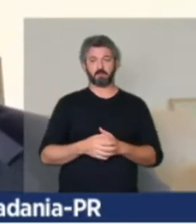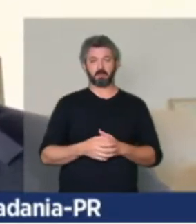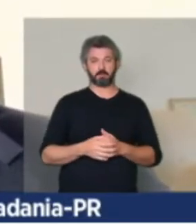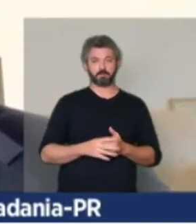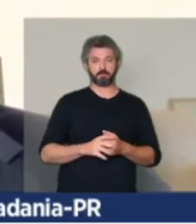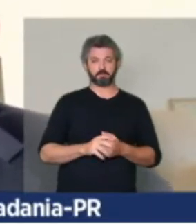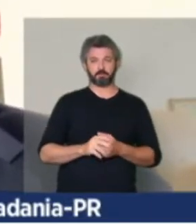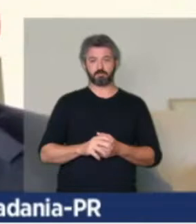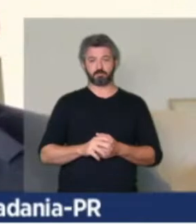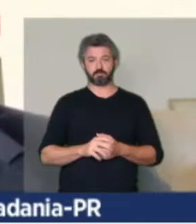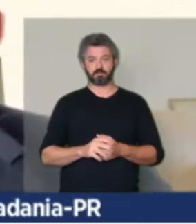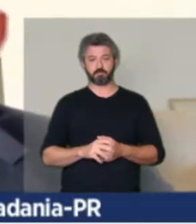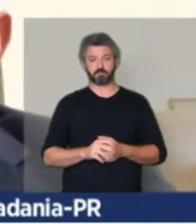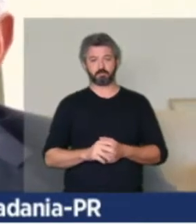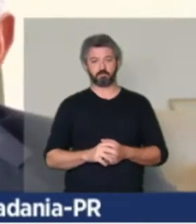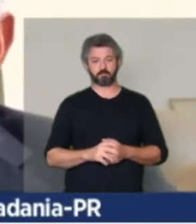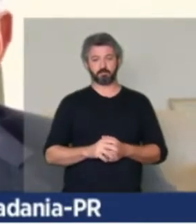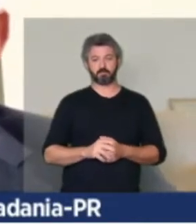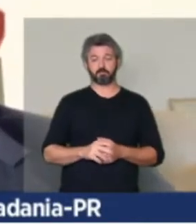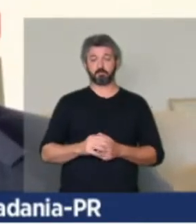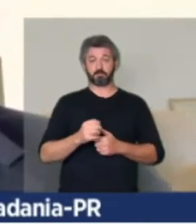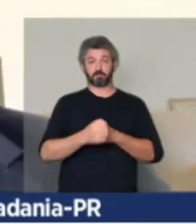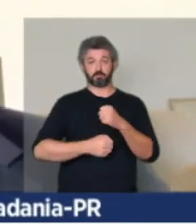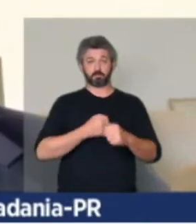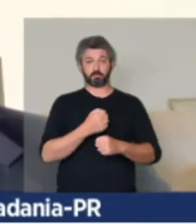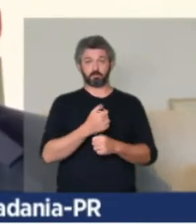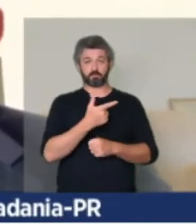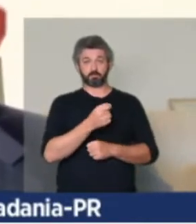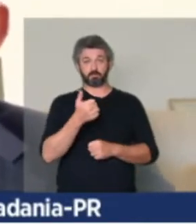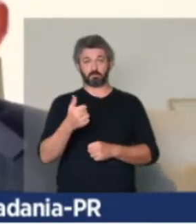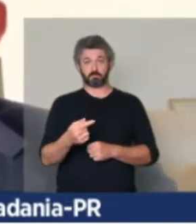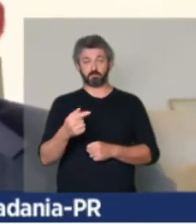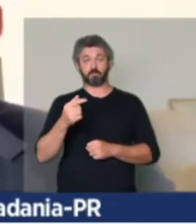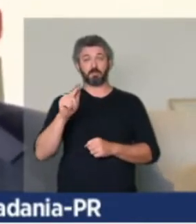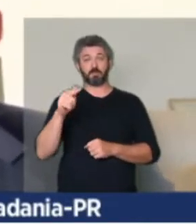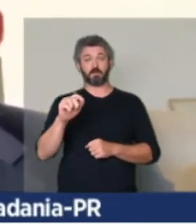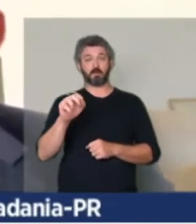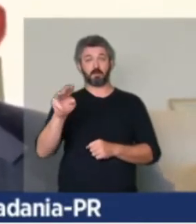A ESSE TRATAMENTO. SÓ EM 2017, 70 MILHÕES DE PESSOAS FORAM VÍTIMAS DE CRIMES CIBERNÉTICOS. E TEM TODO TIPO